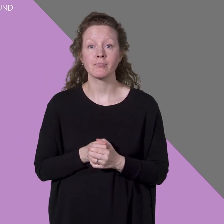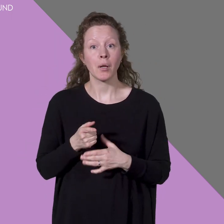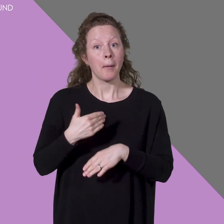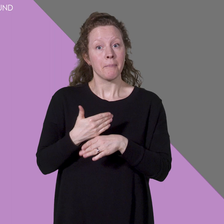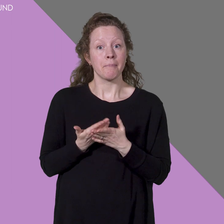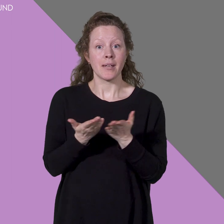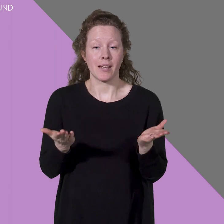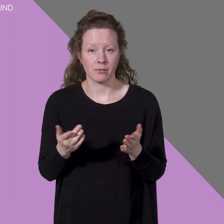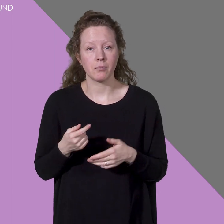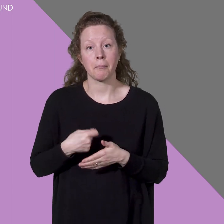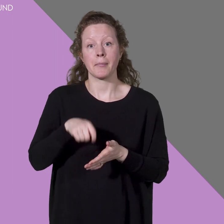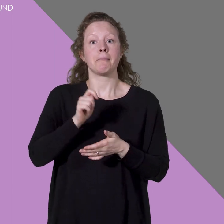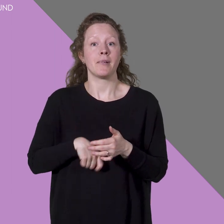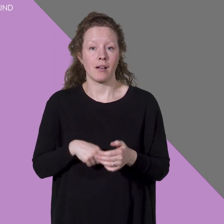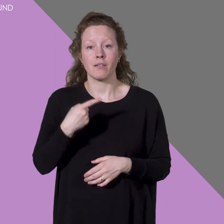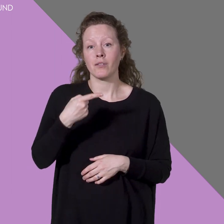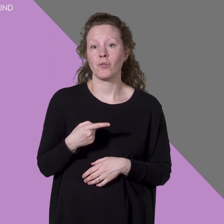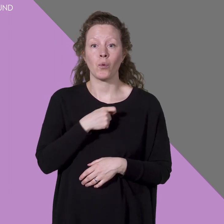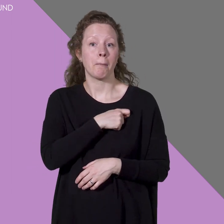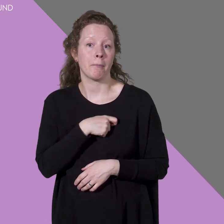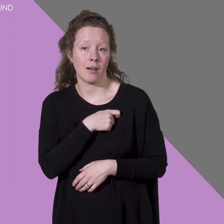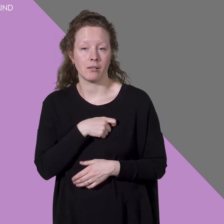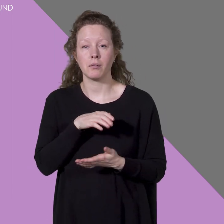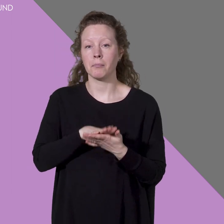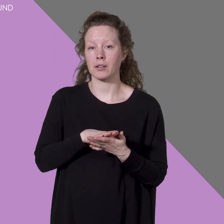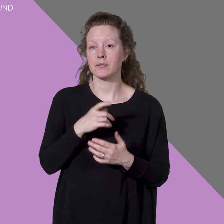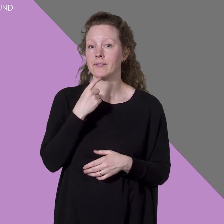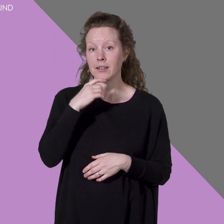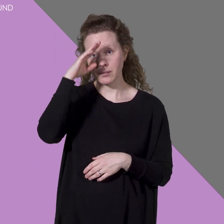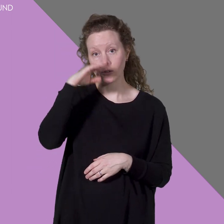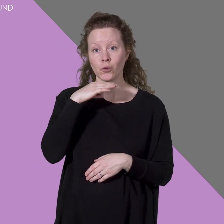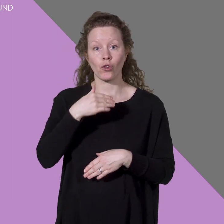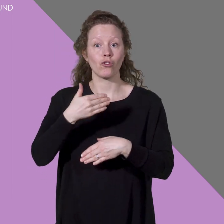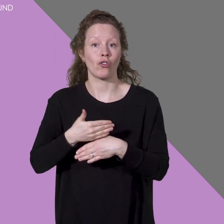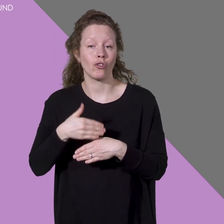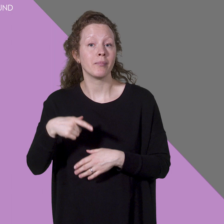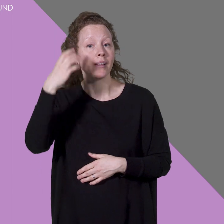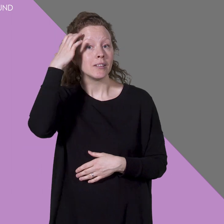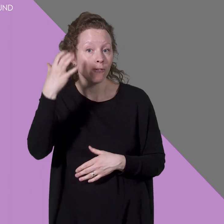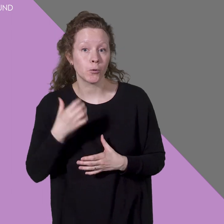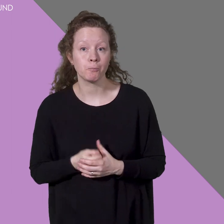Pjäsen har premiär på Finlands nationalteater i Helsingfors 10.5.